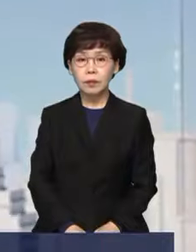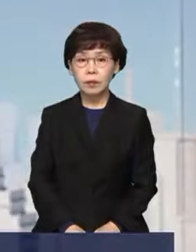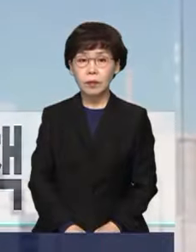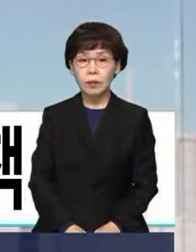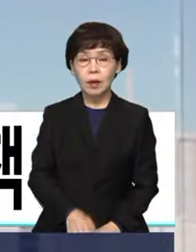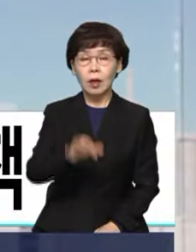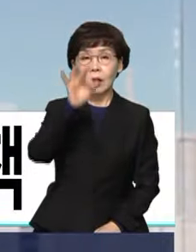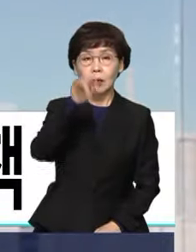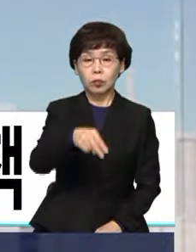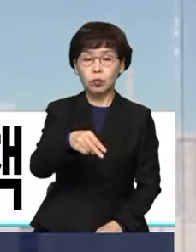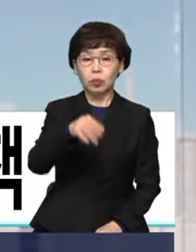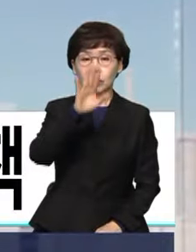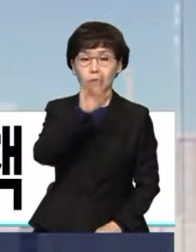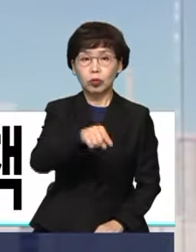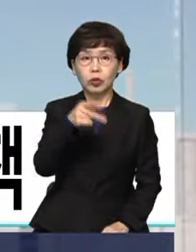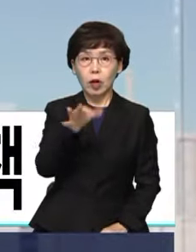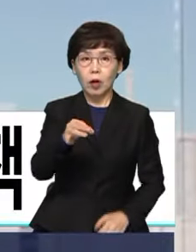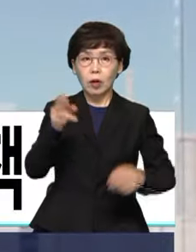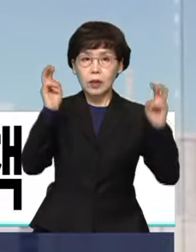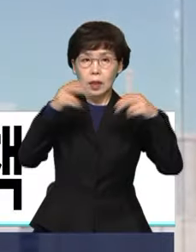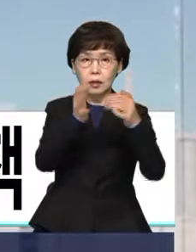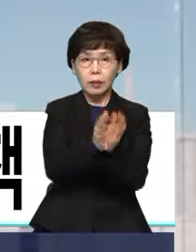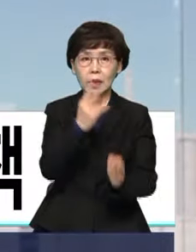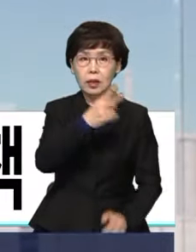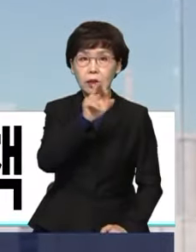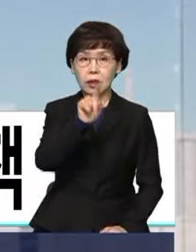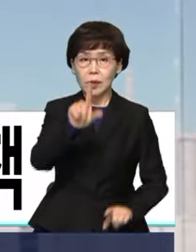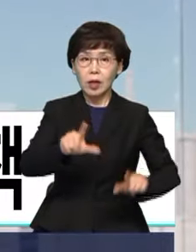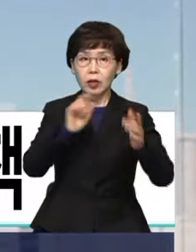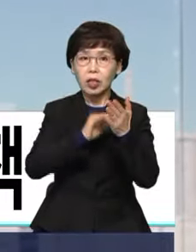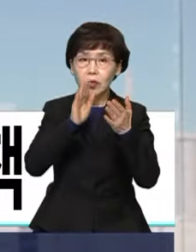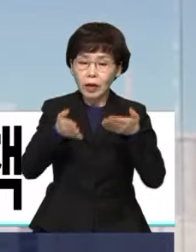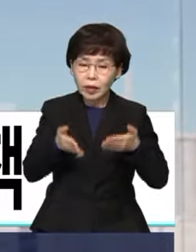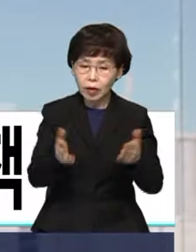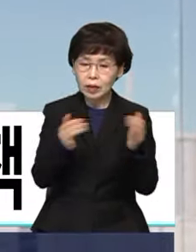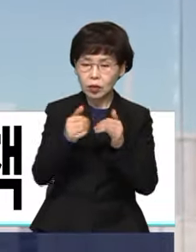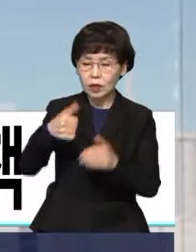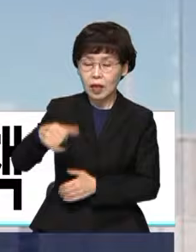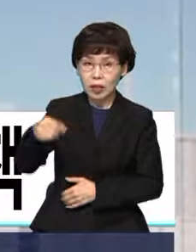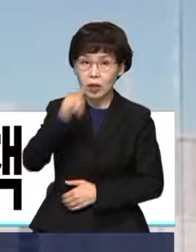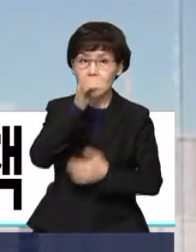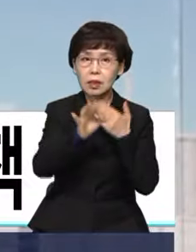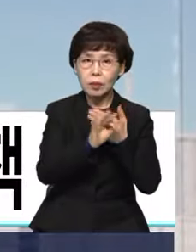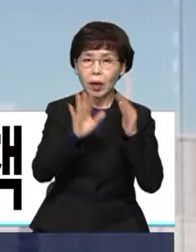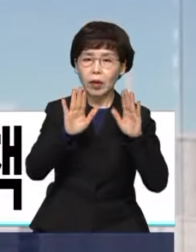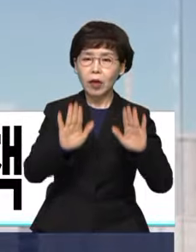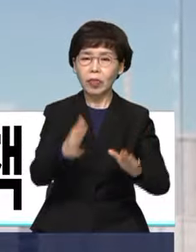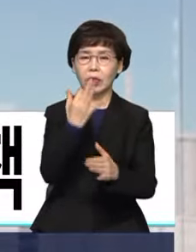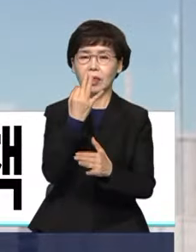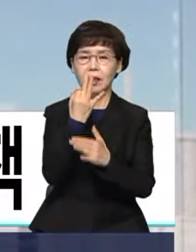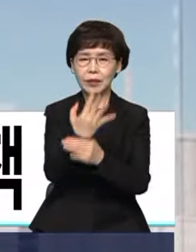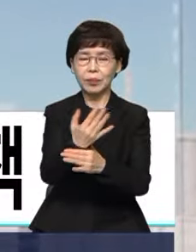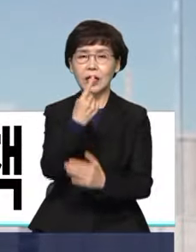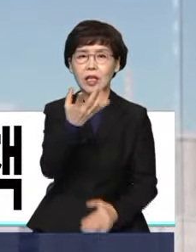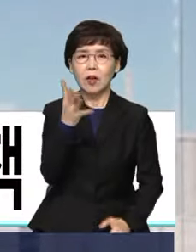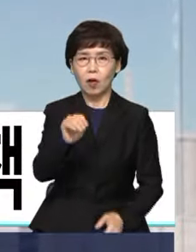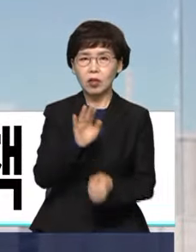(앵커) 부영그룹이 지난 2021년 이후 태어난 직원 자녀에게 현금 1억 원을 지급하는 파격적인 출산 장려책을